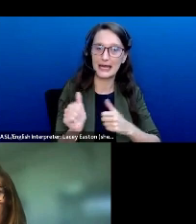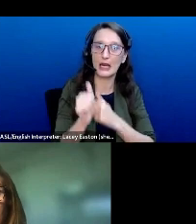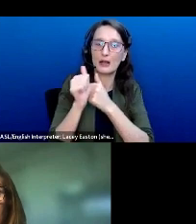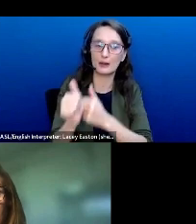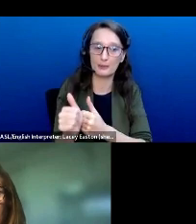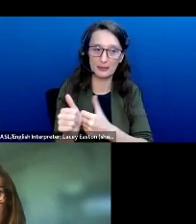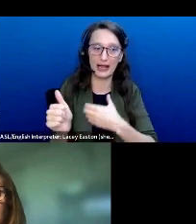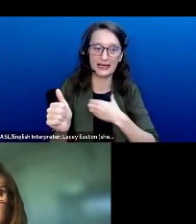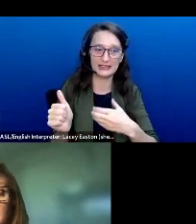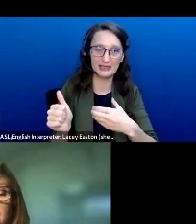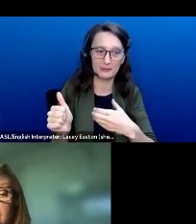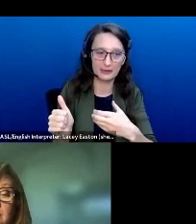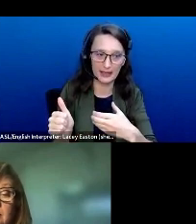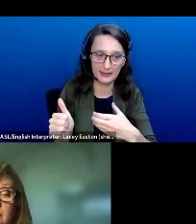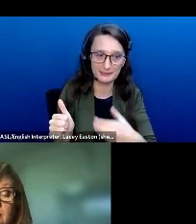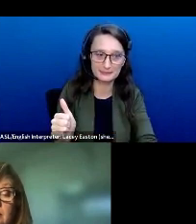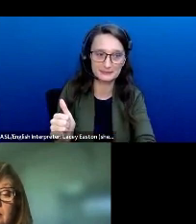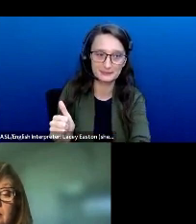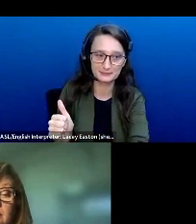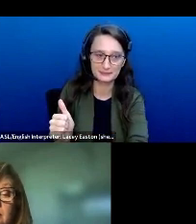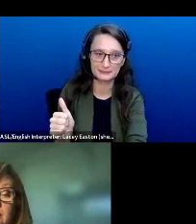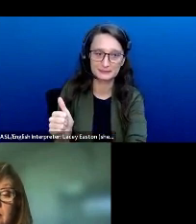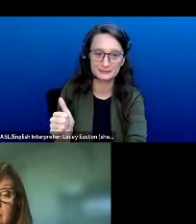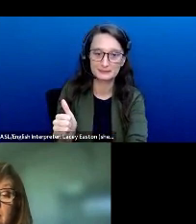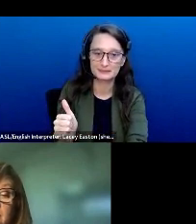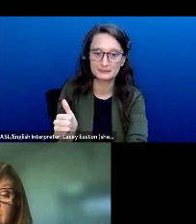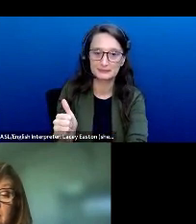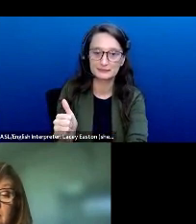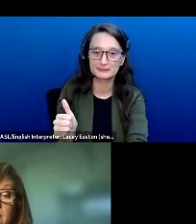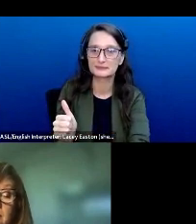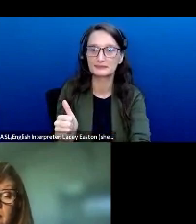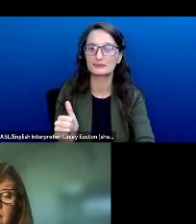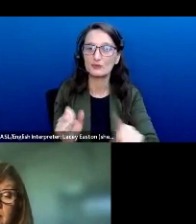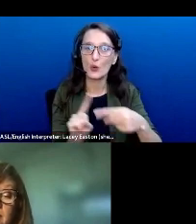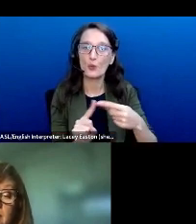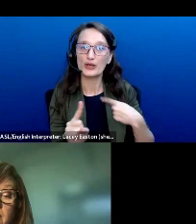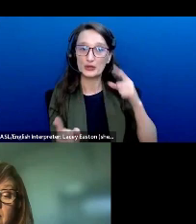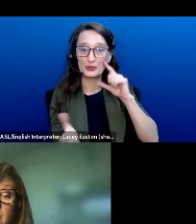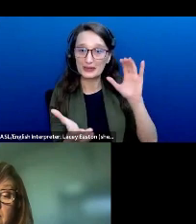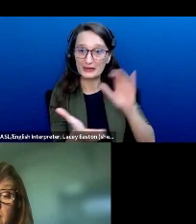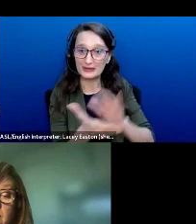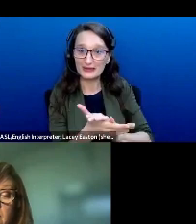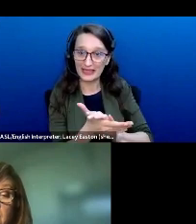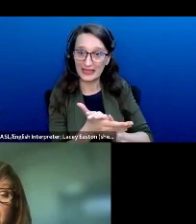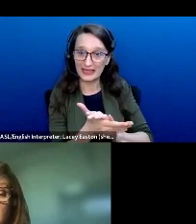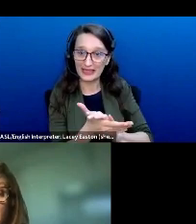un distrito escolar ha violado las leyes o regulaciones federales o estatales de educación especial un ejemplo